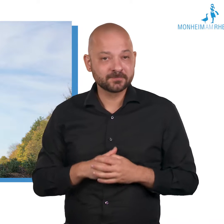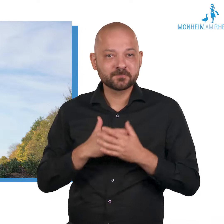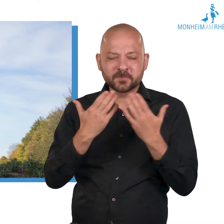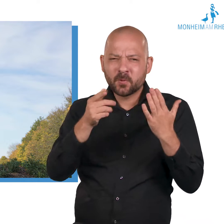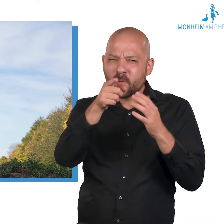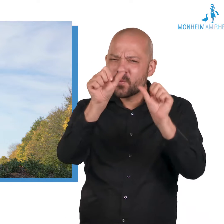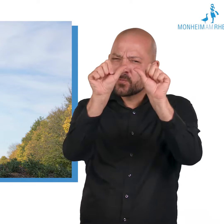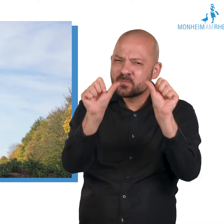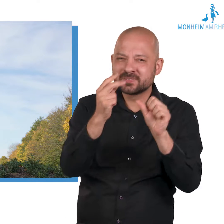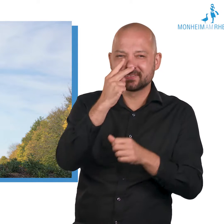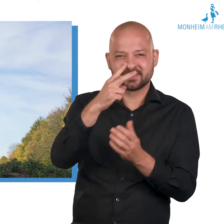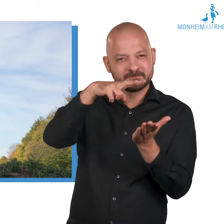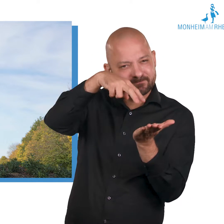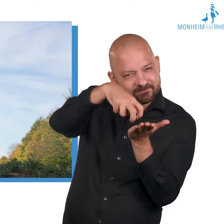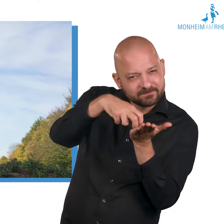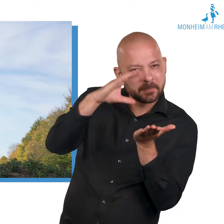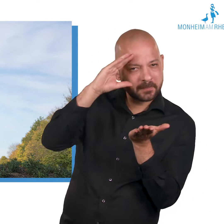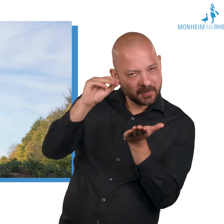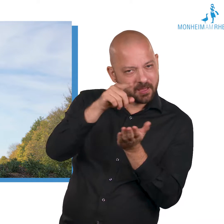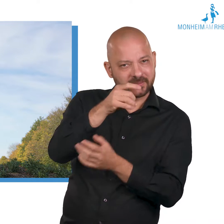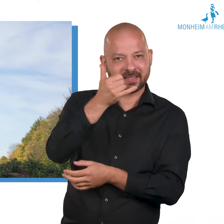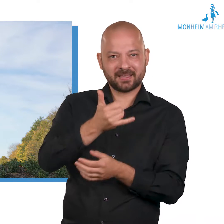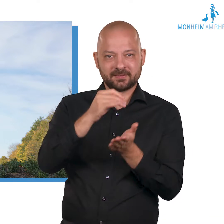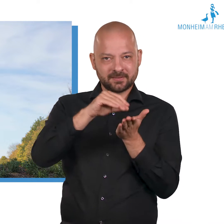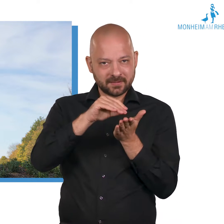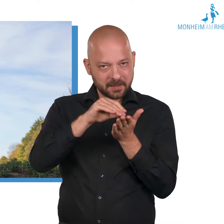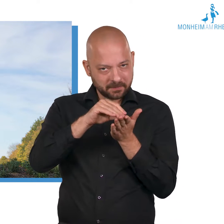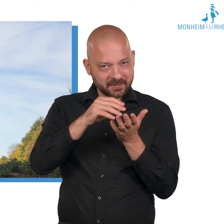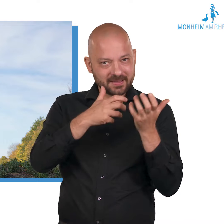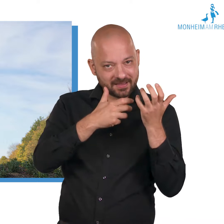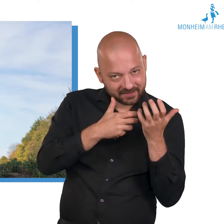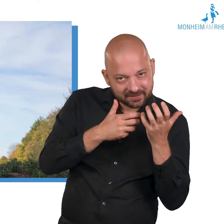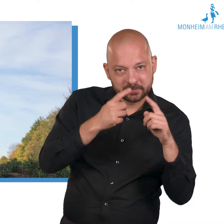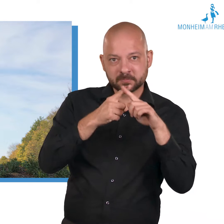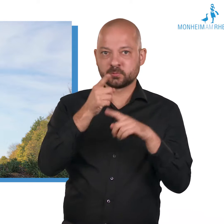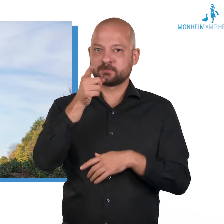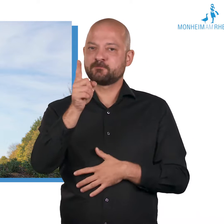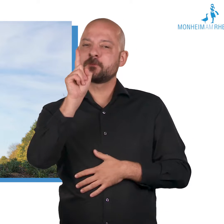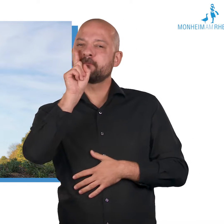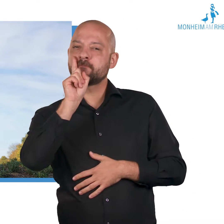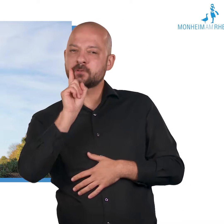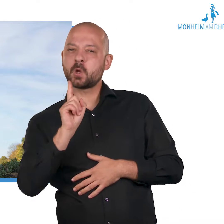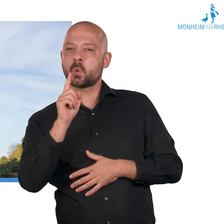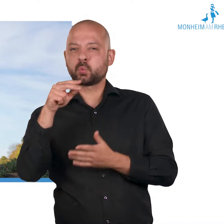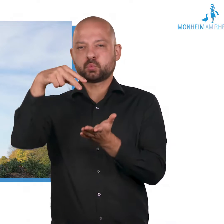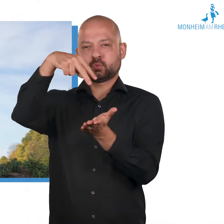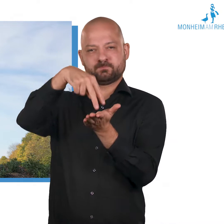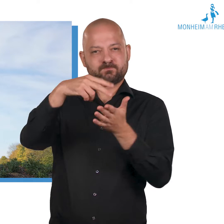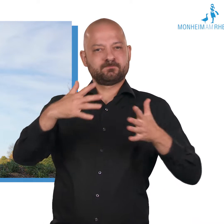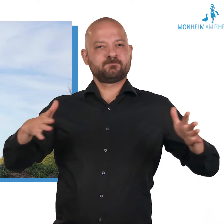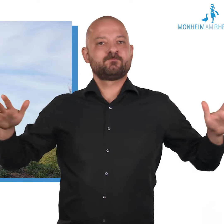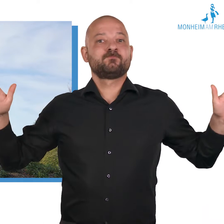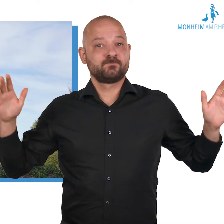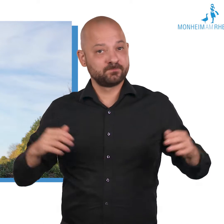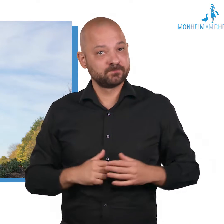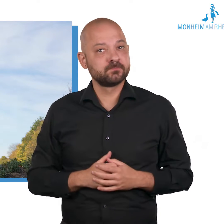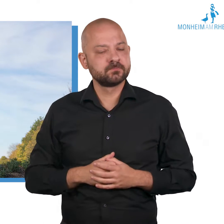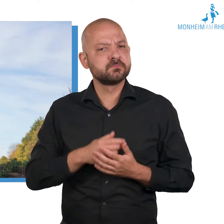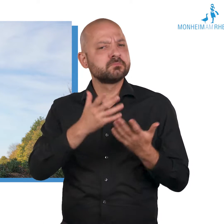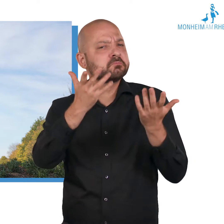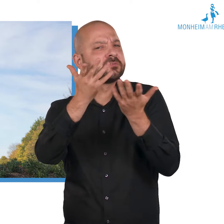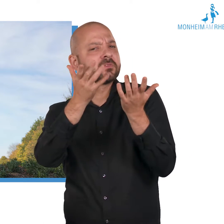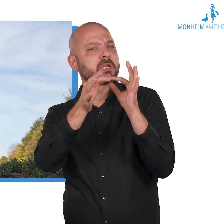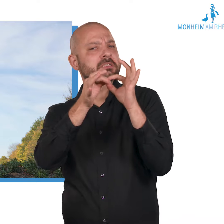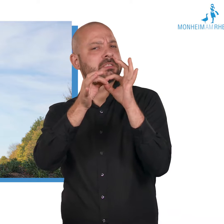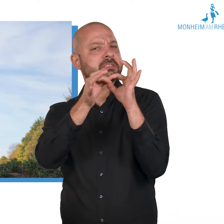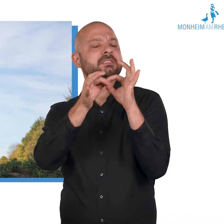Der kniende Mann mit Kind und die mit erhobenen Armen stehende weibliche